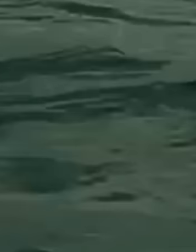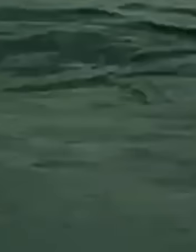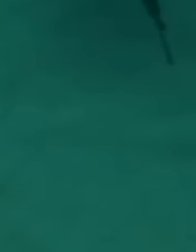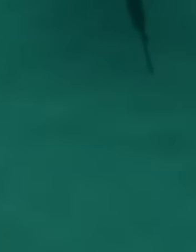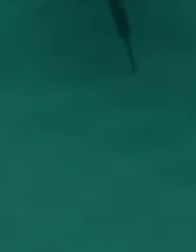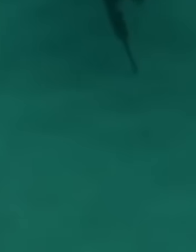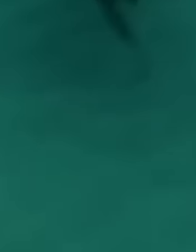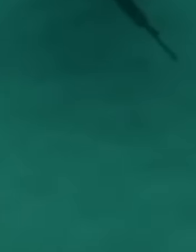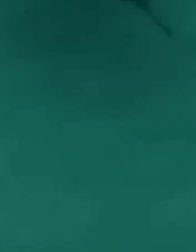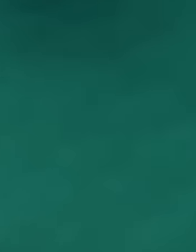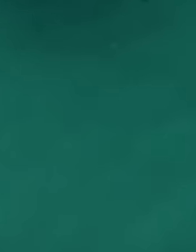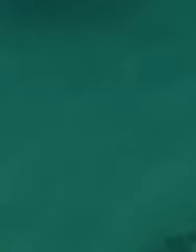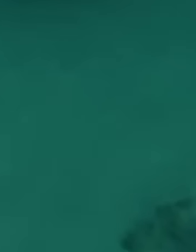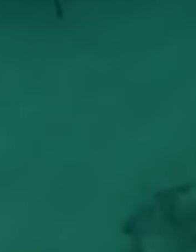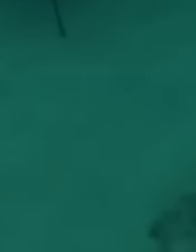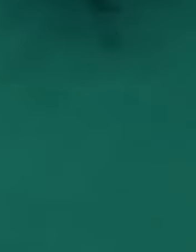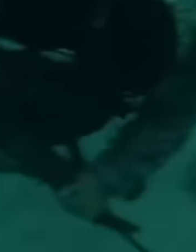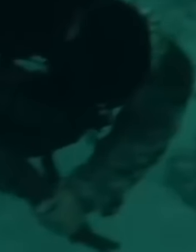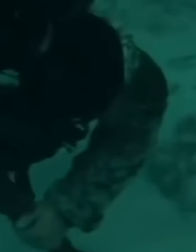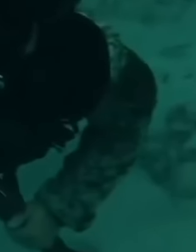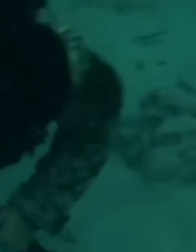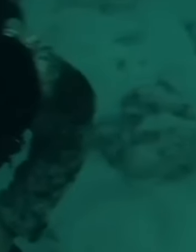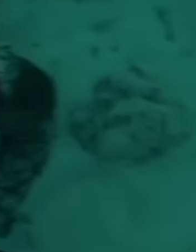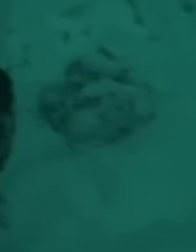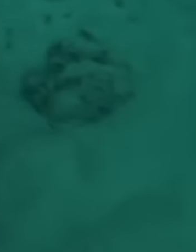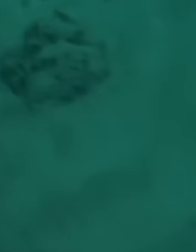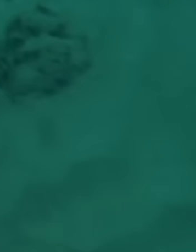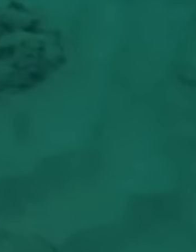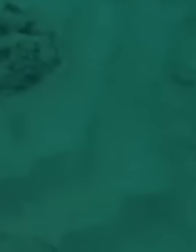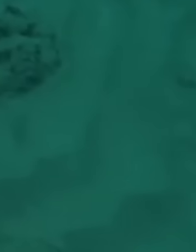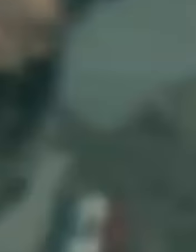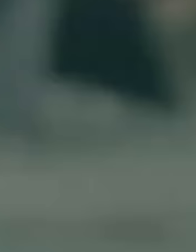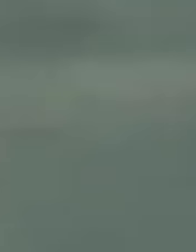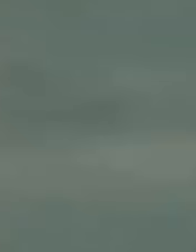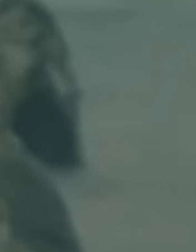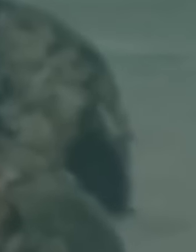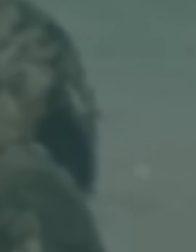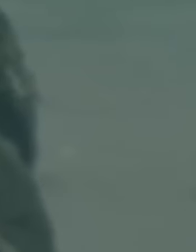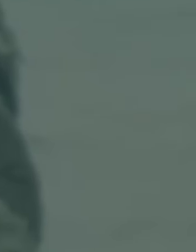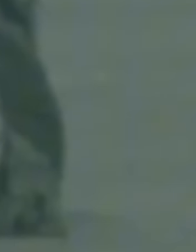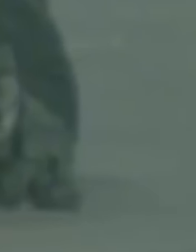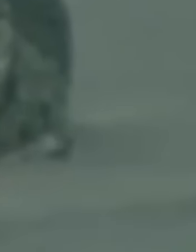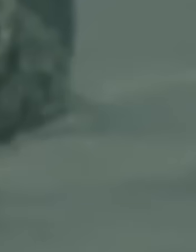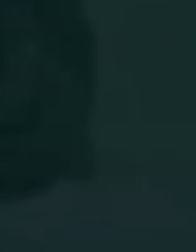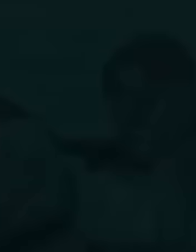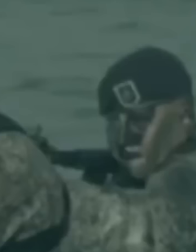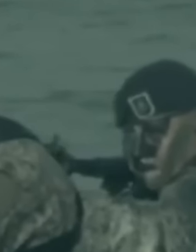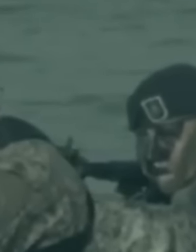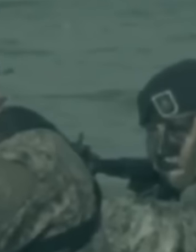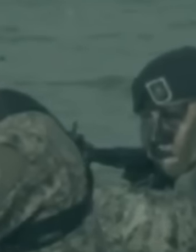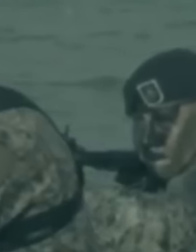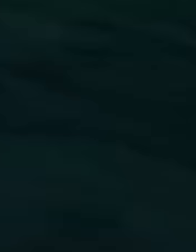estrategia está funcionando y dando resultados que ningún gobierno del pasado se atrevió a dar.